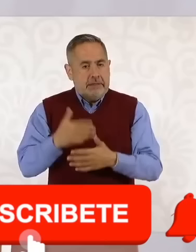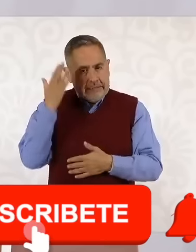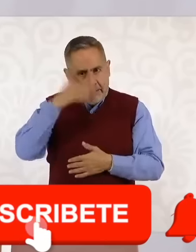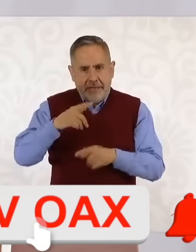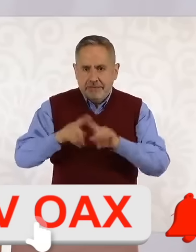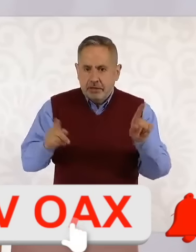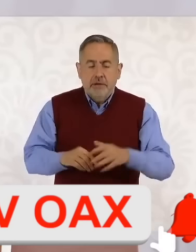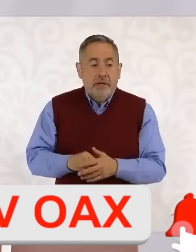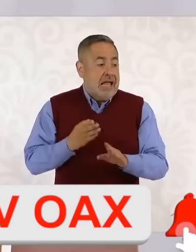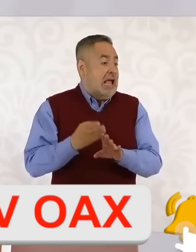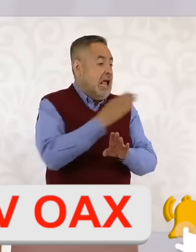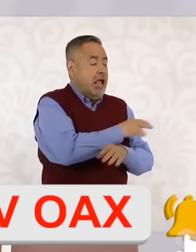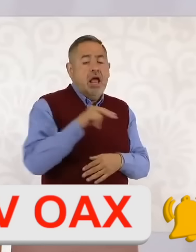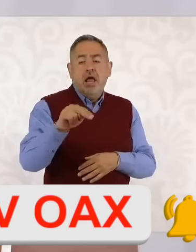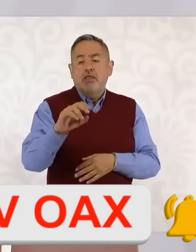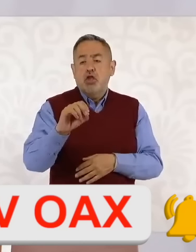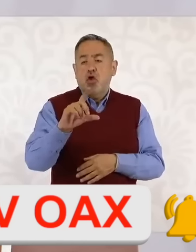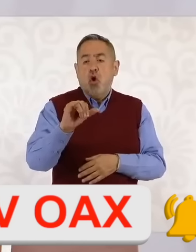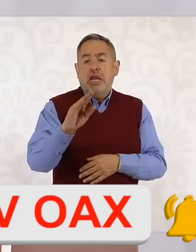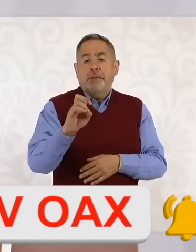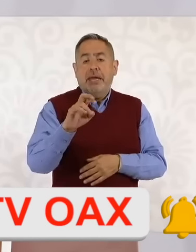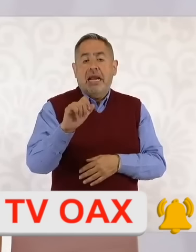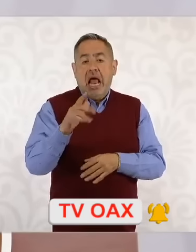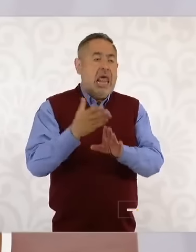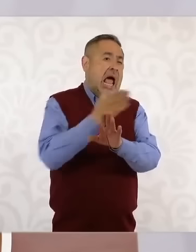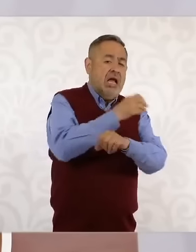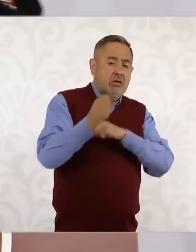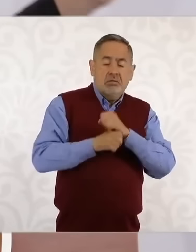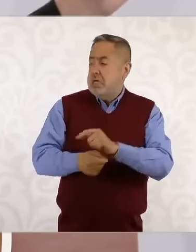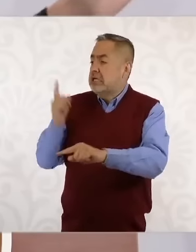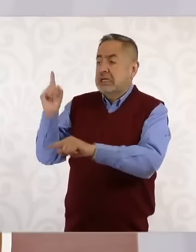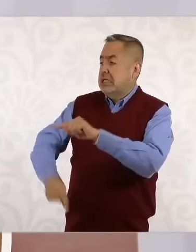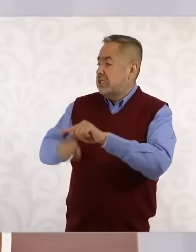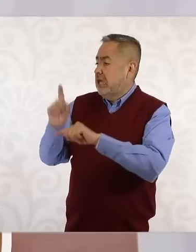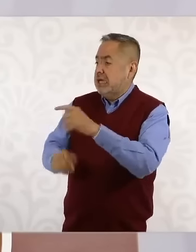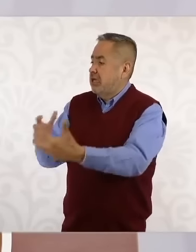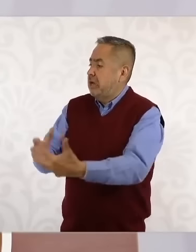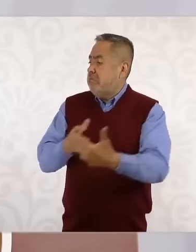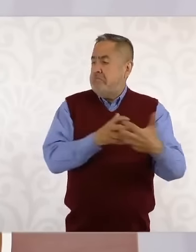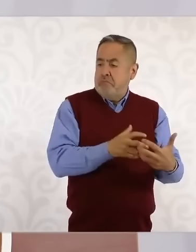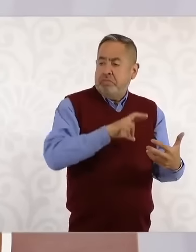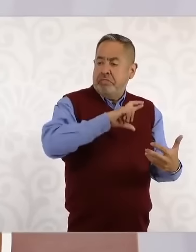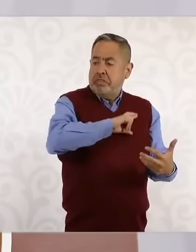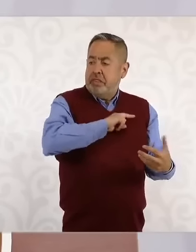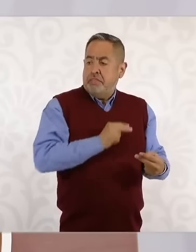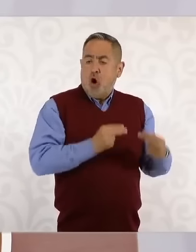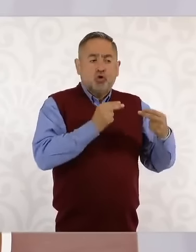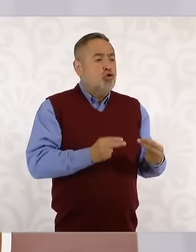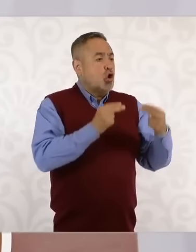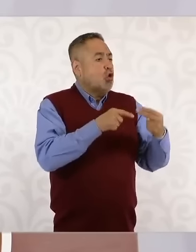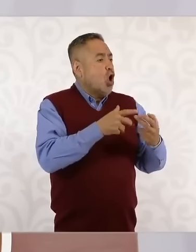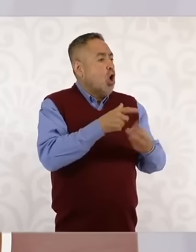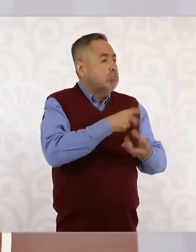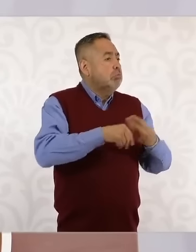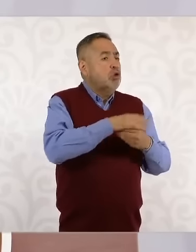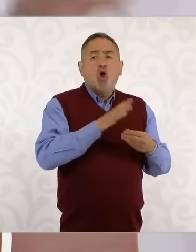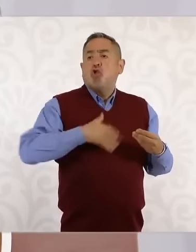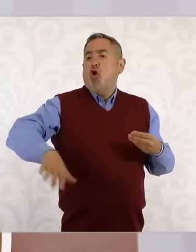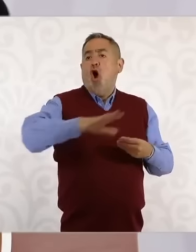periodo neoliberal era la privatización como lo que iba a sacar a México de lo que iba a permitir